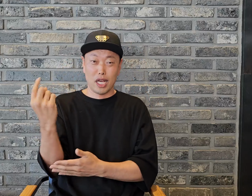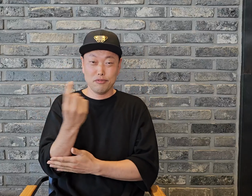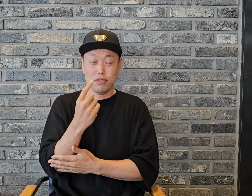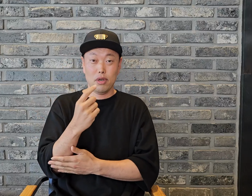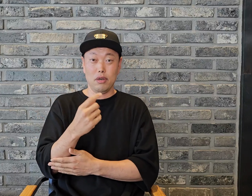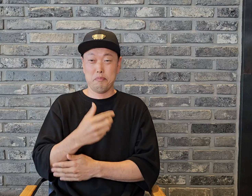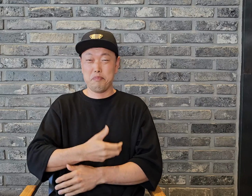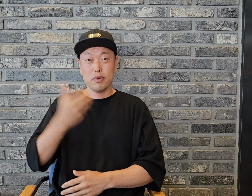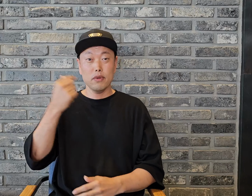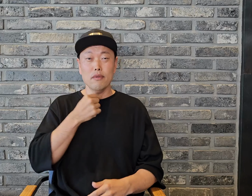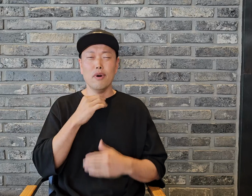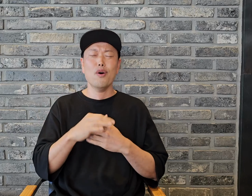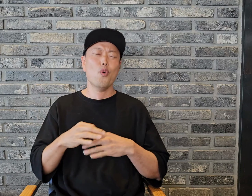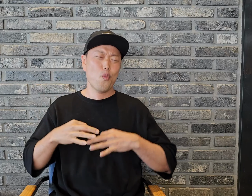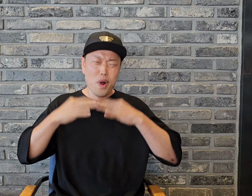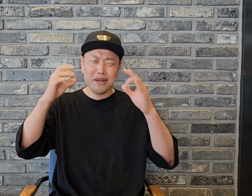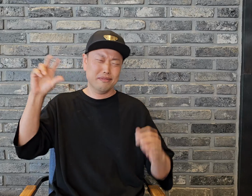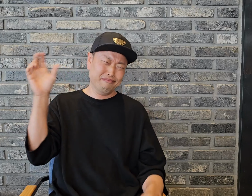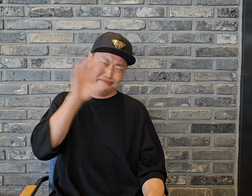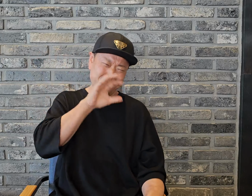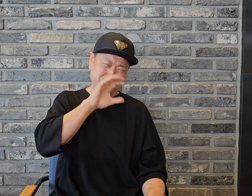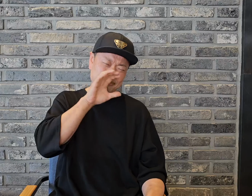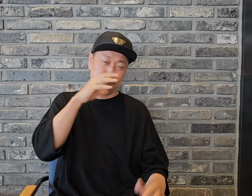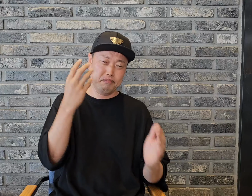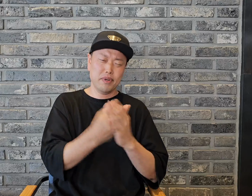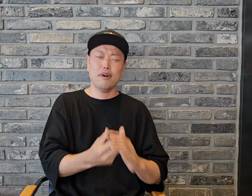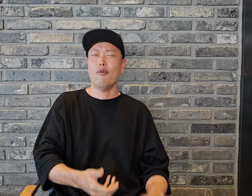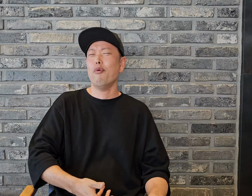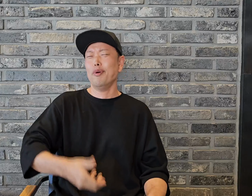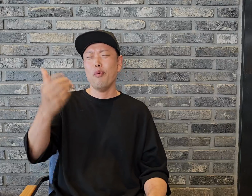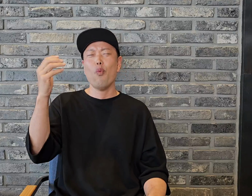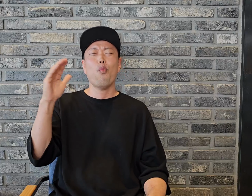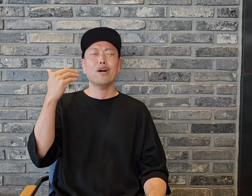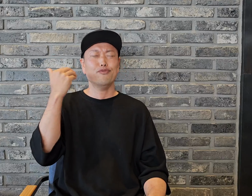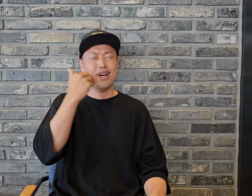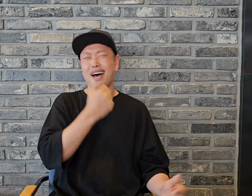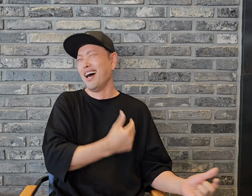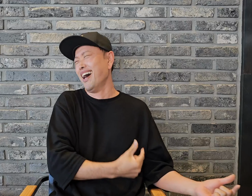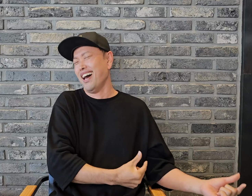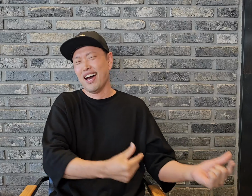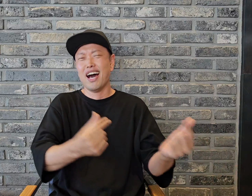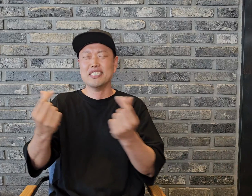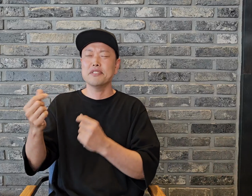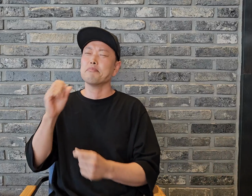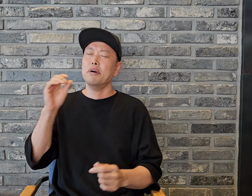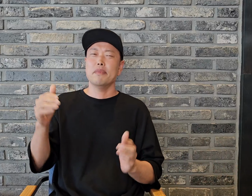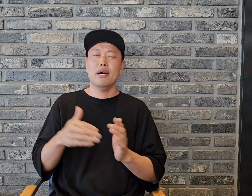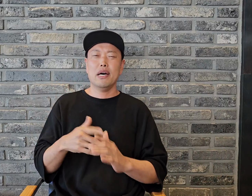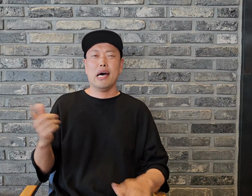야구선수를 꿈꾸려면 노력해야만 성공하는 것처럼 누구나 모두 (언어 실력을 위해) 노력해야 한다고 말해요